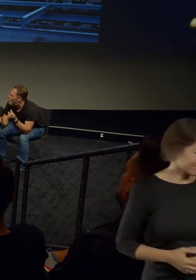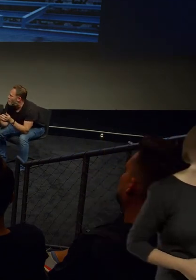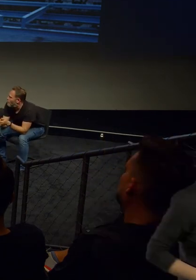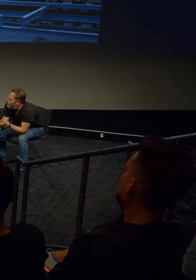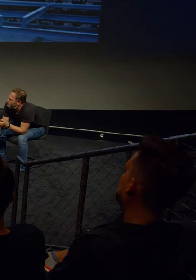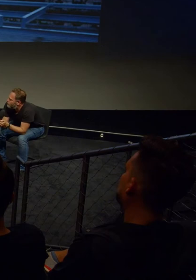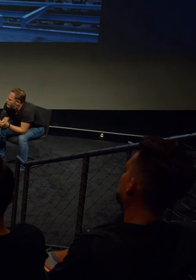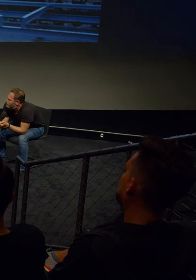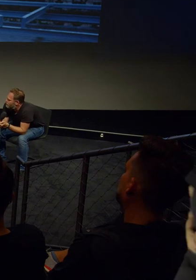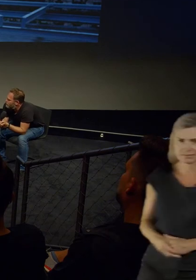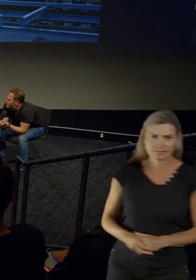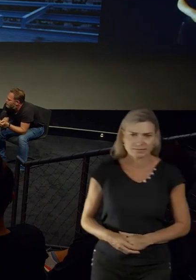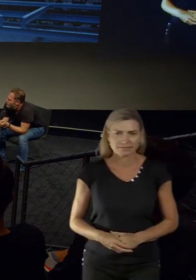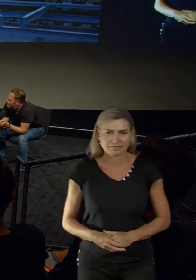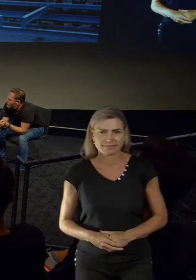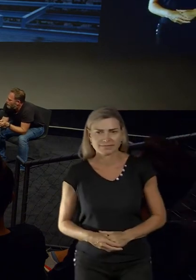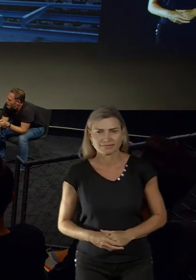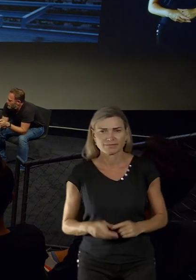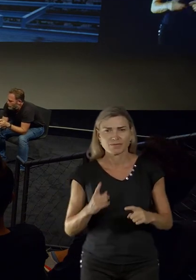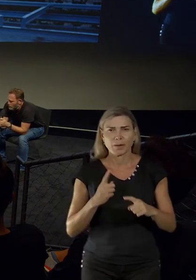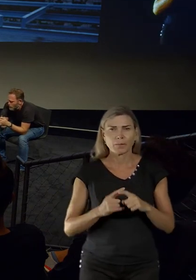takže to by nefungovalo. -Pane Fišere, Vy jste chtěl reagovat.